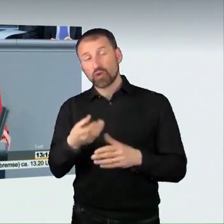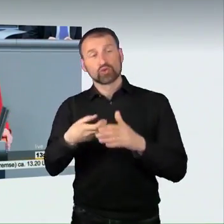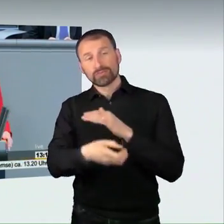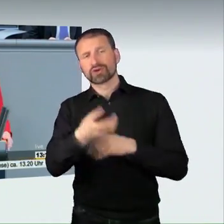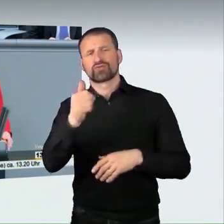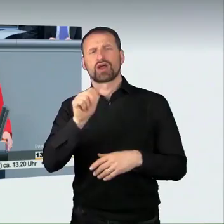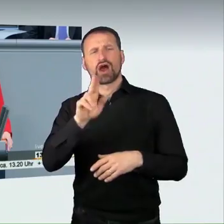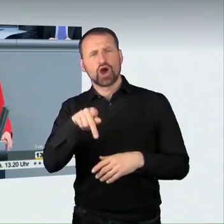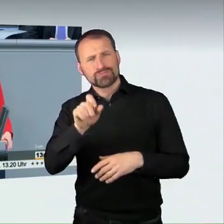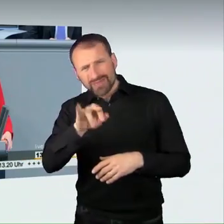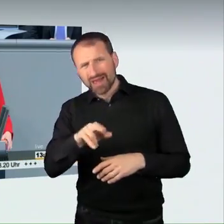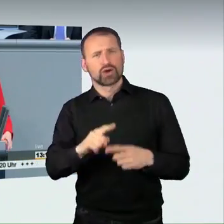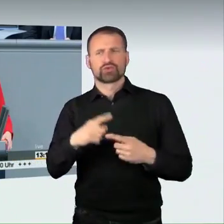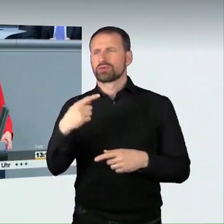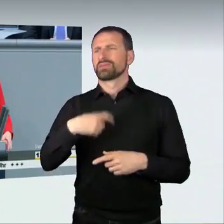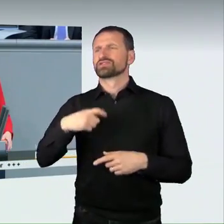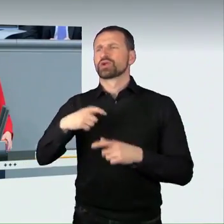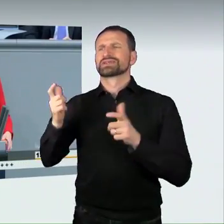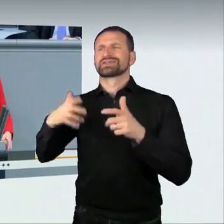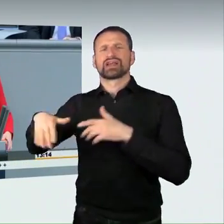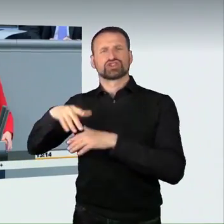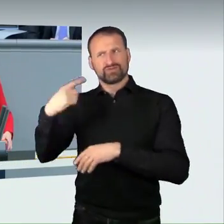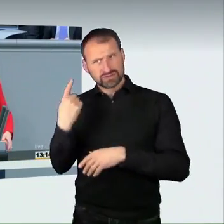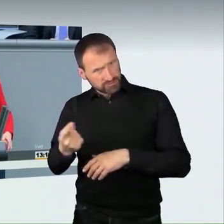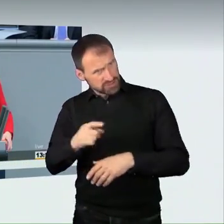Auch Personengesellschaften dürfen eine Kündigung wegen Eigenbedarfs